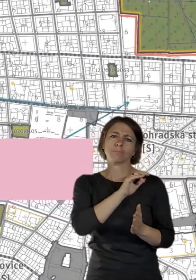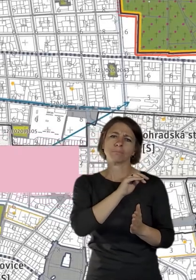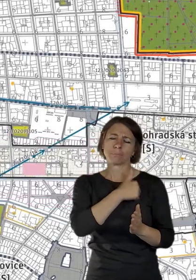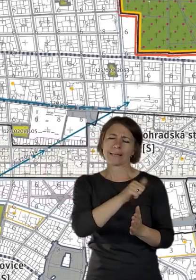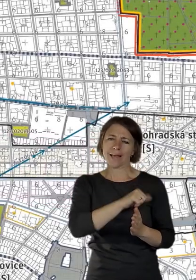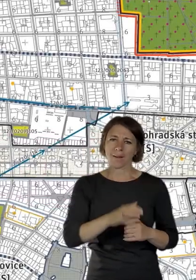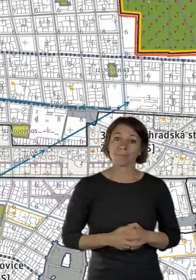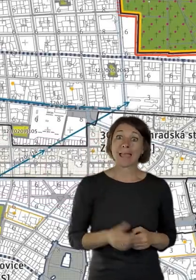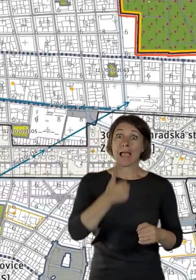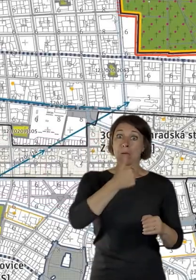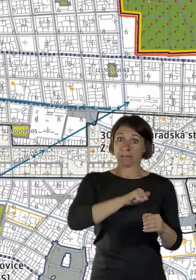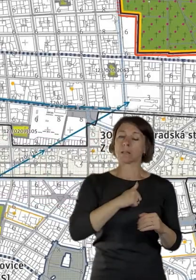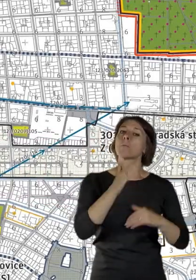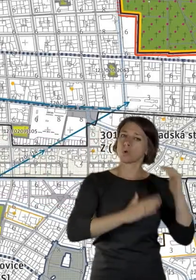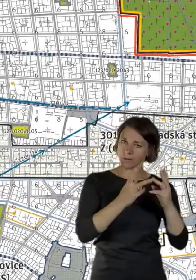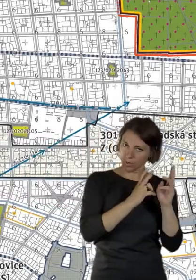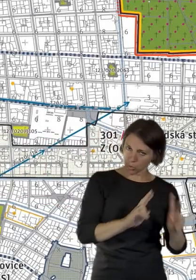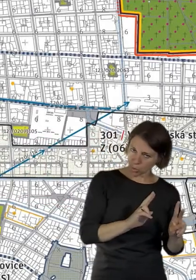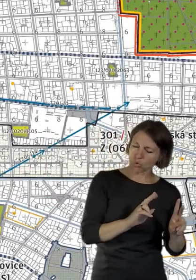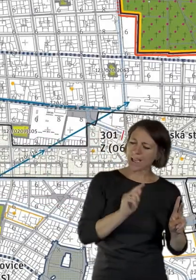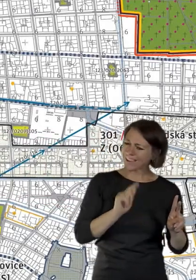A kde je barva jiná se až na výjimky stavět nesmí.